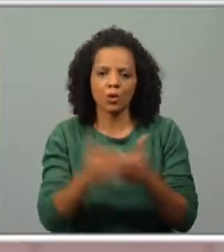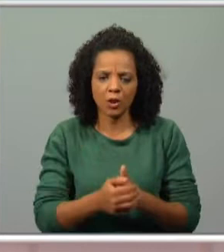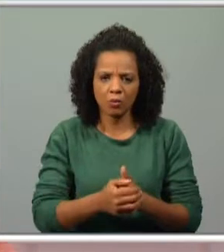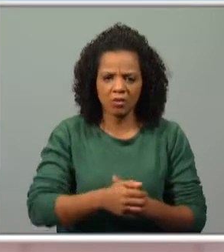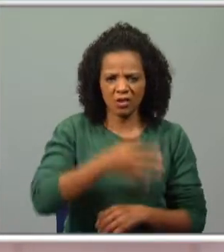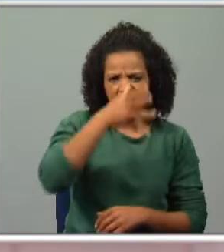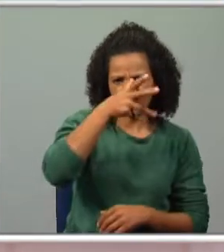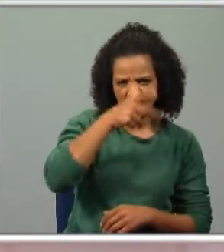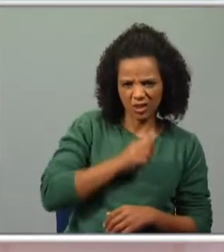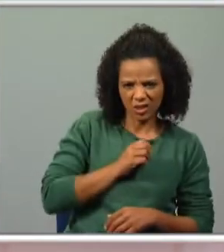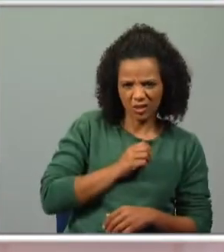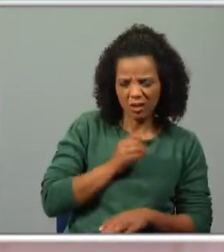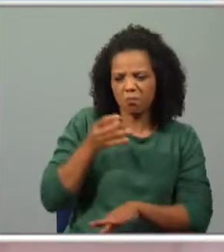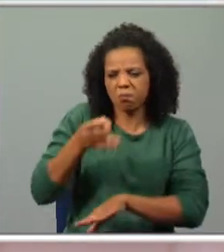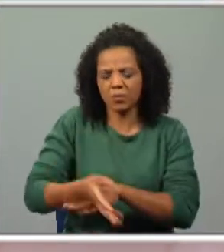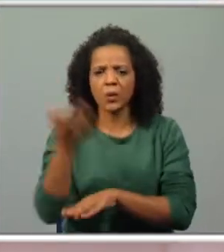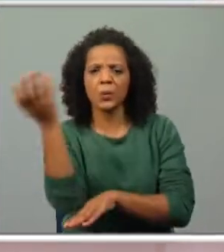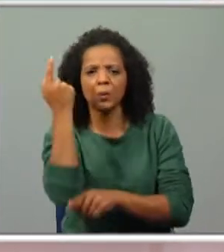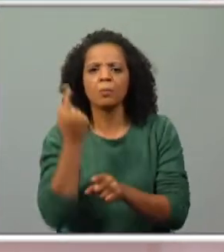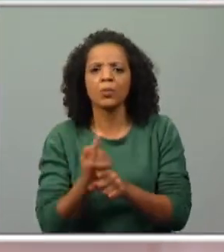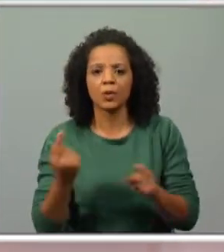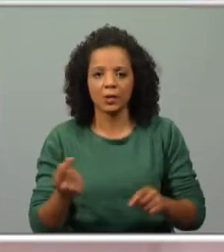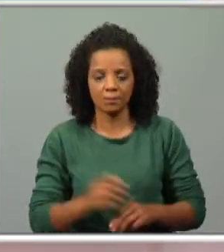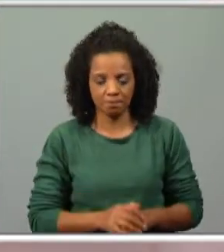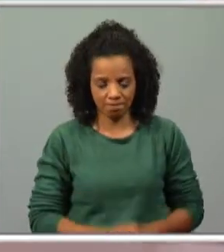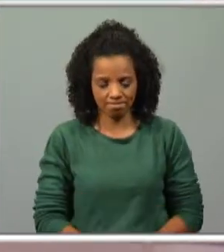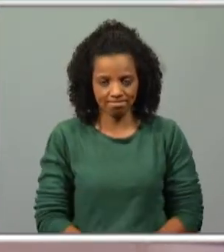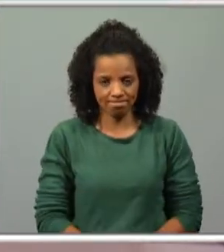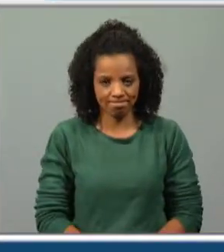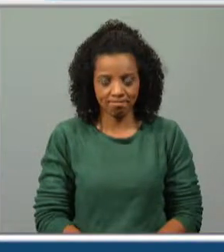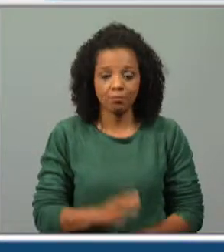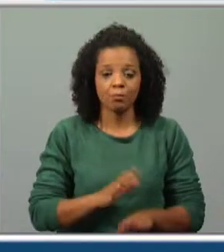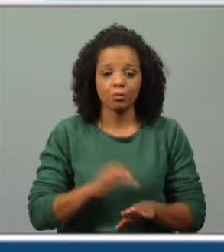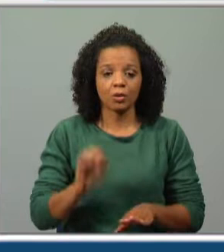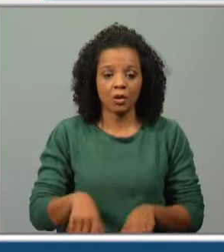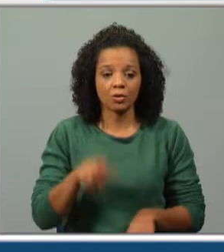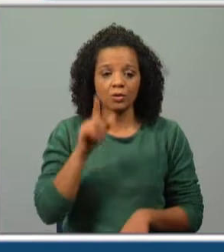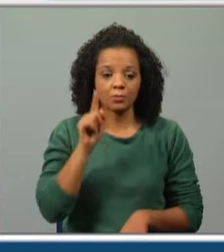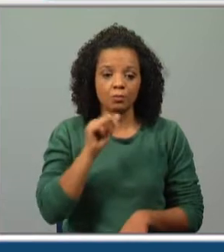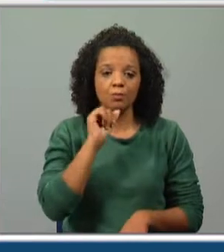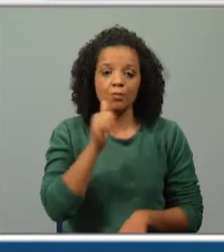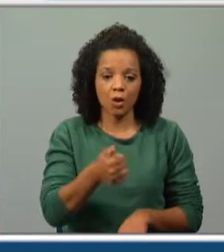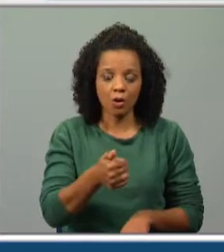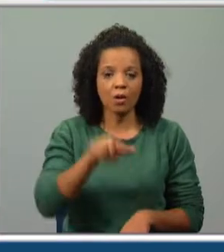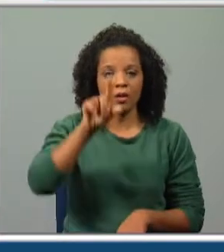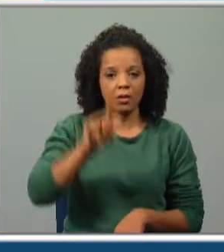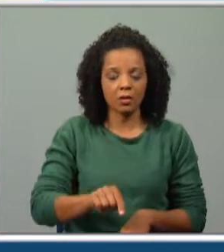tristeza que teria ora cá está porque o bastardo de morrerá Mas também se achava 我現在在這裡會感到悲傷，因為死的混蛋 但他也認為